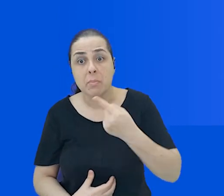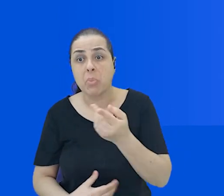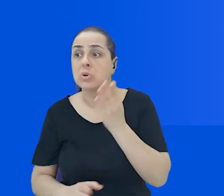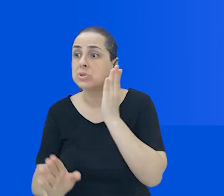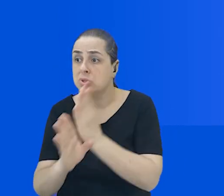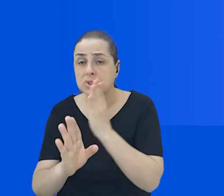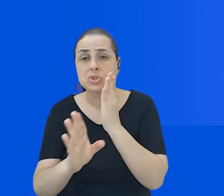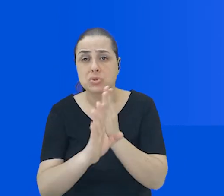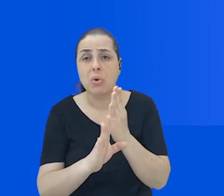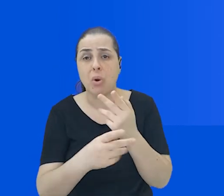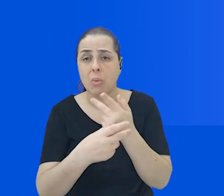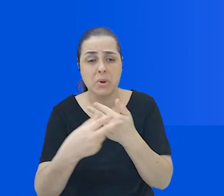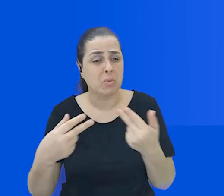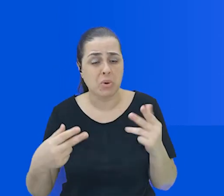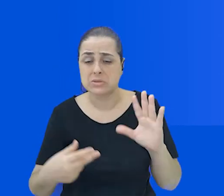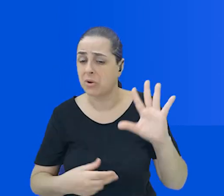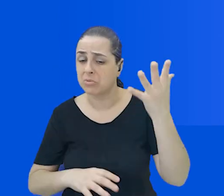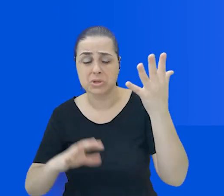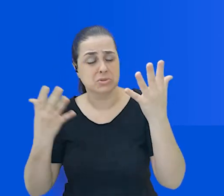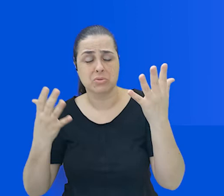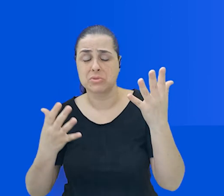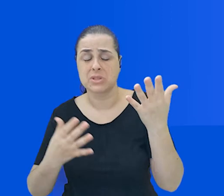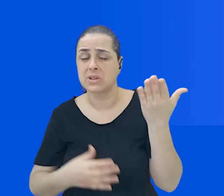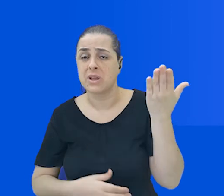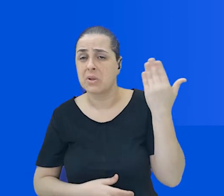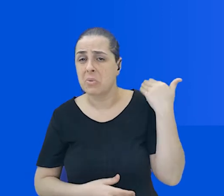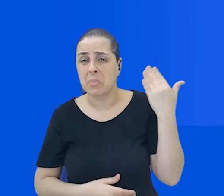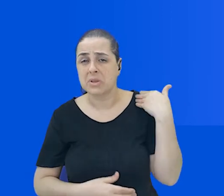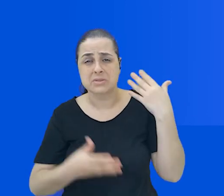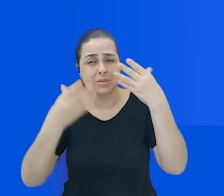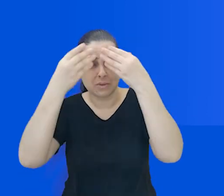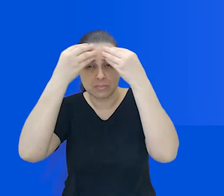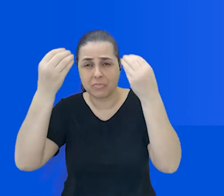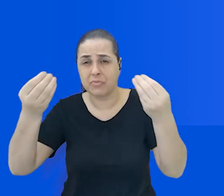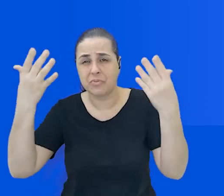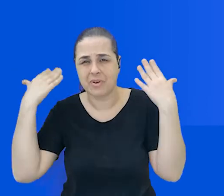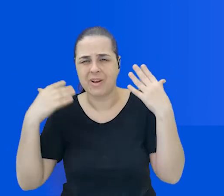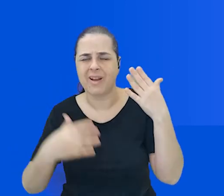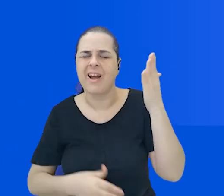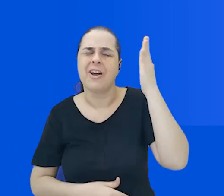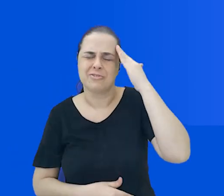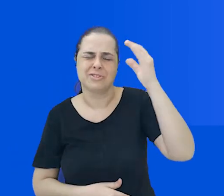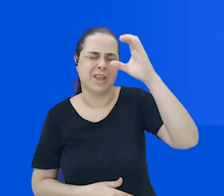e aqueles primeiros vão ficando, vão aliviando. Agora ali já percebi que depois a minha tia vai jogar isso no chão,